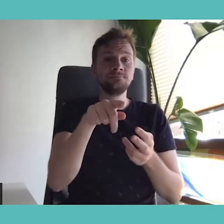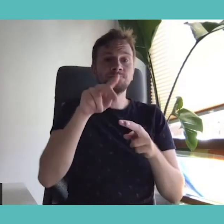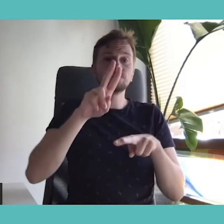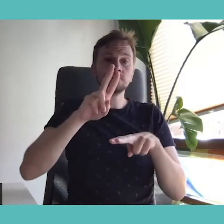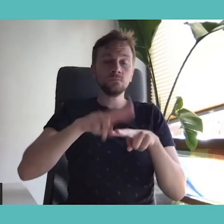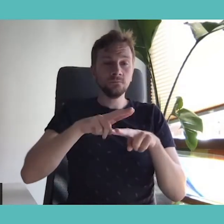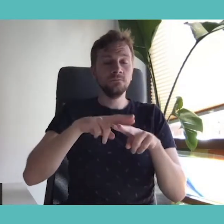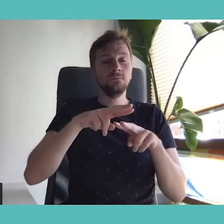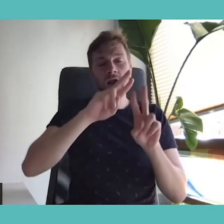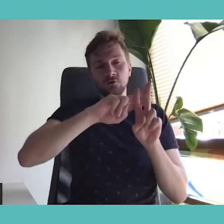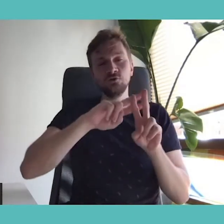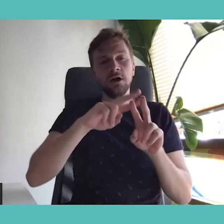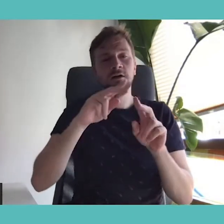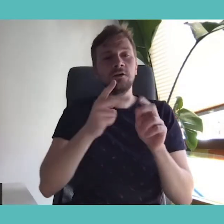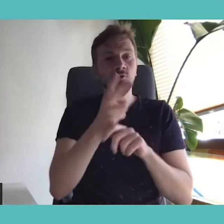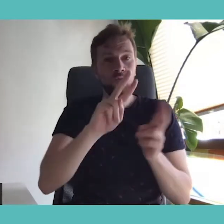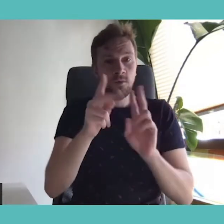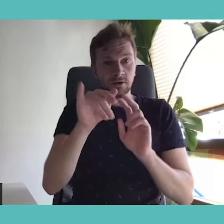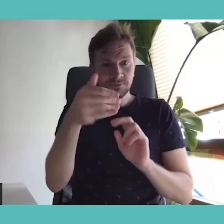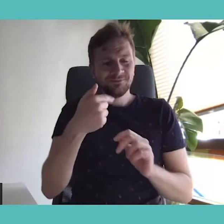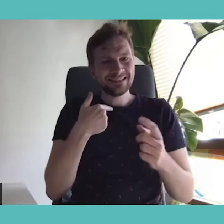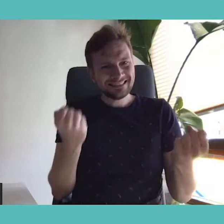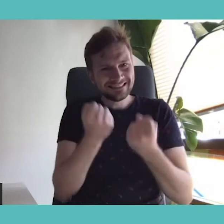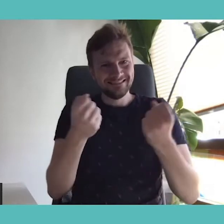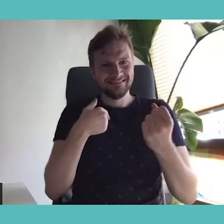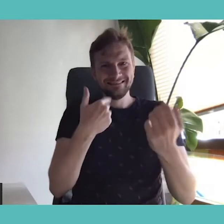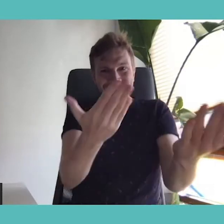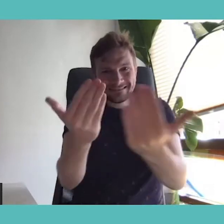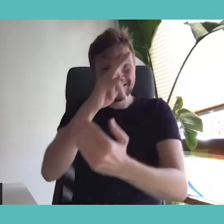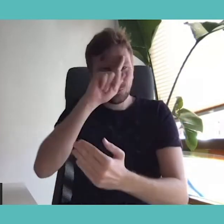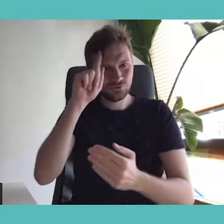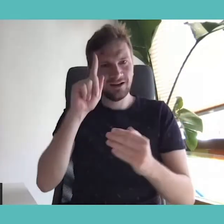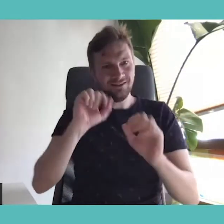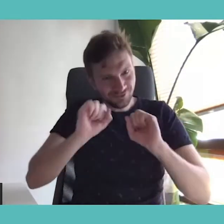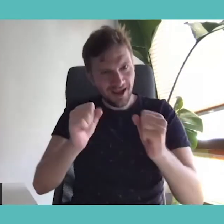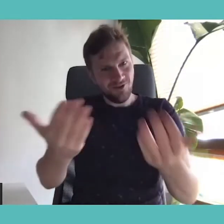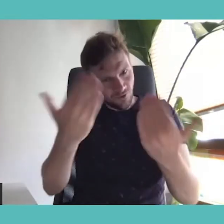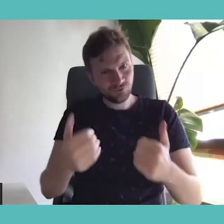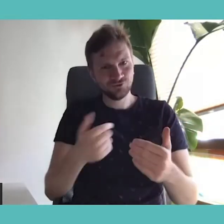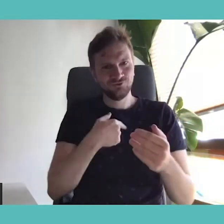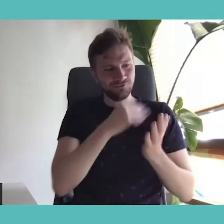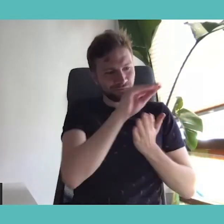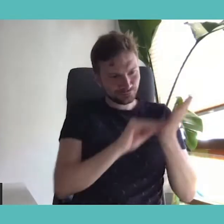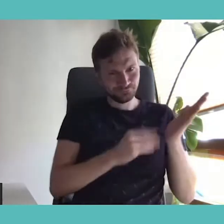W kampanii #dostępnytłumaczPJM staramy się mobilizować ludzi do działania.